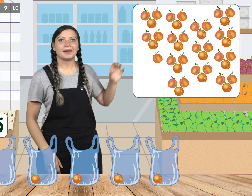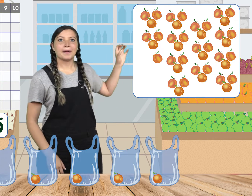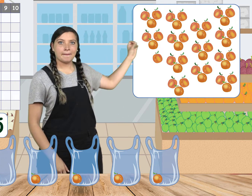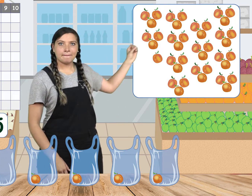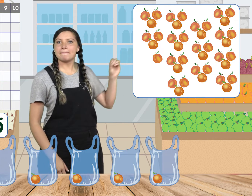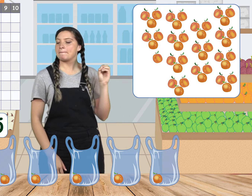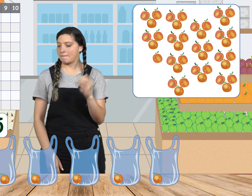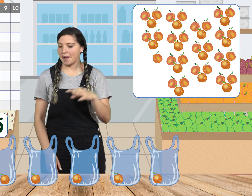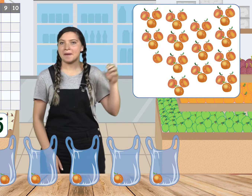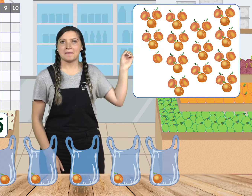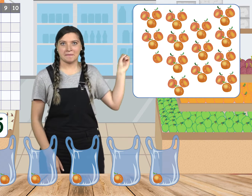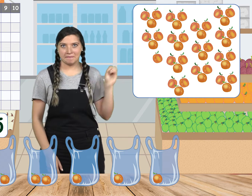Muy bien, continuemos.